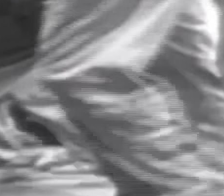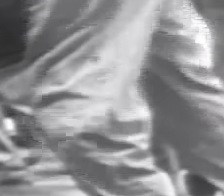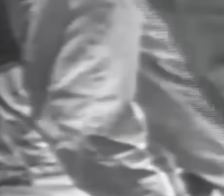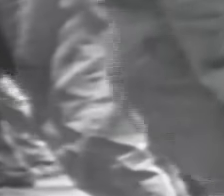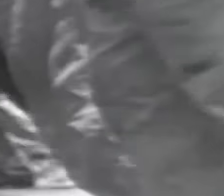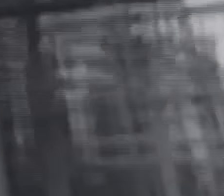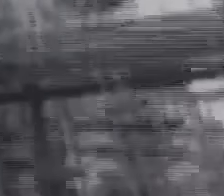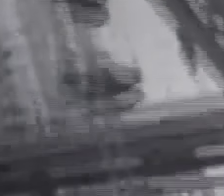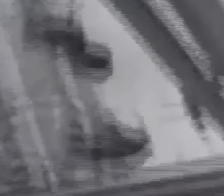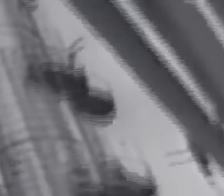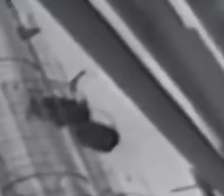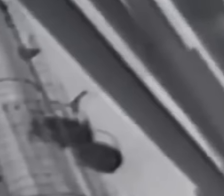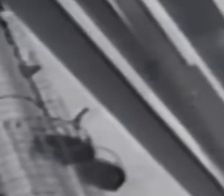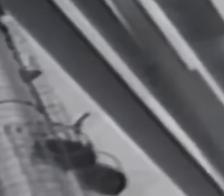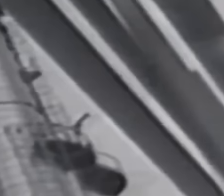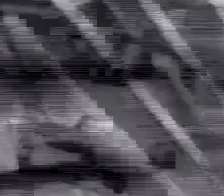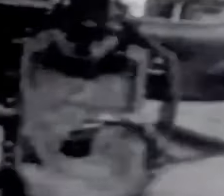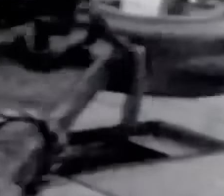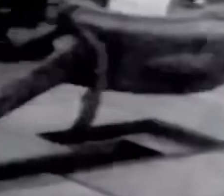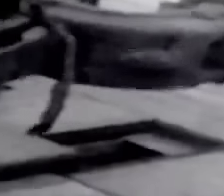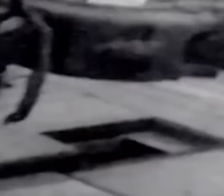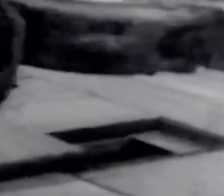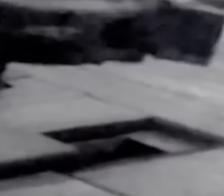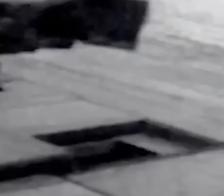En Pemex entendemos que no solo trabajamos en una industria,